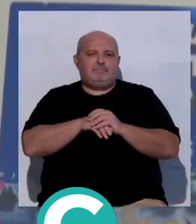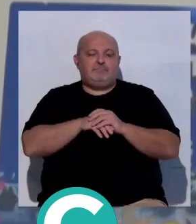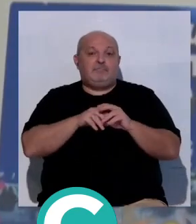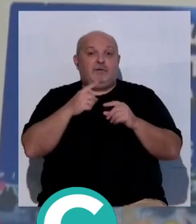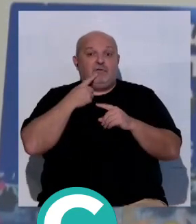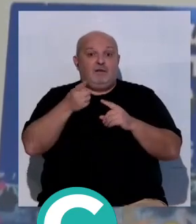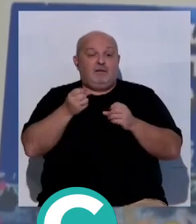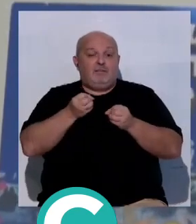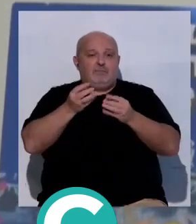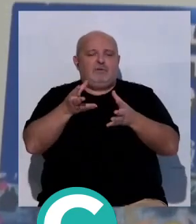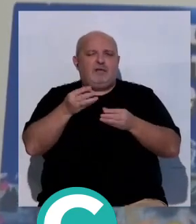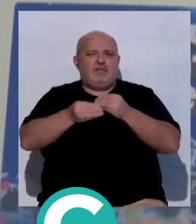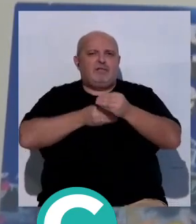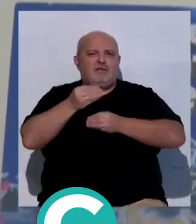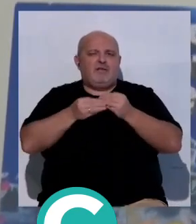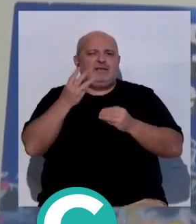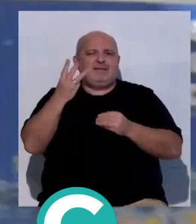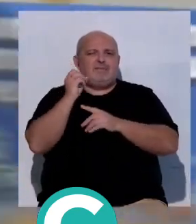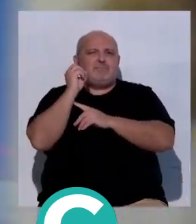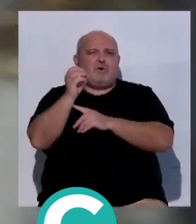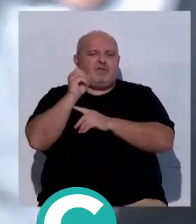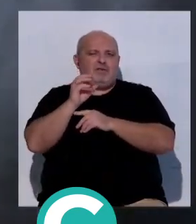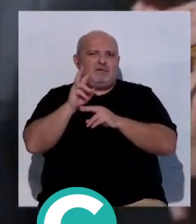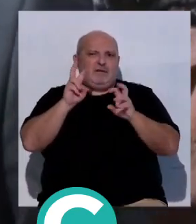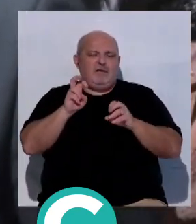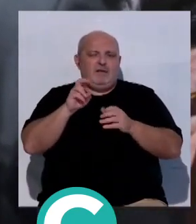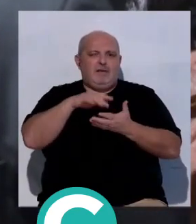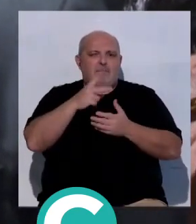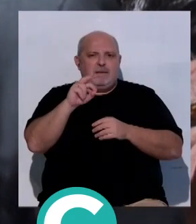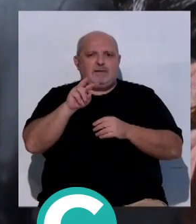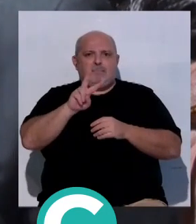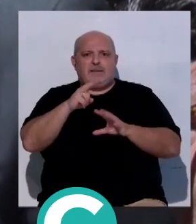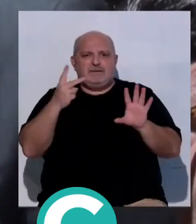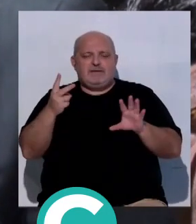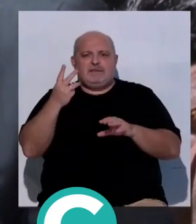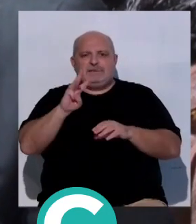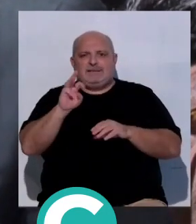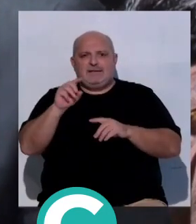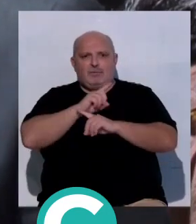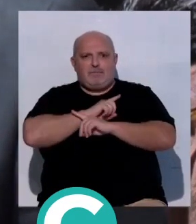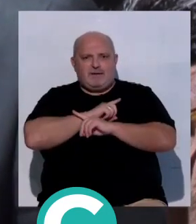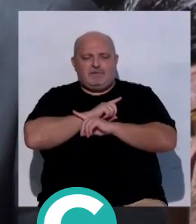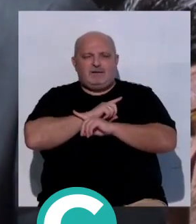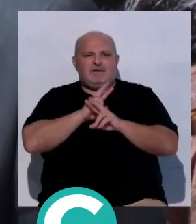detallado aquí se celebrarán las tres ponencias presencial 27 y 30 de noviembre sobre la mujer en